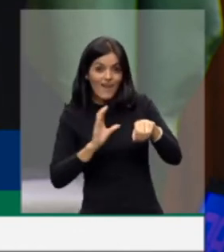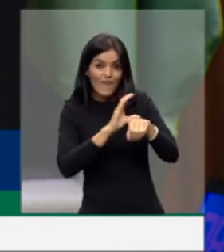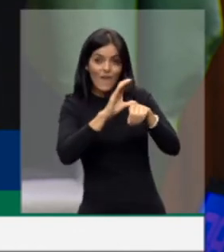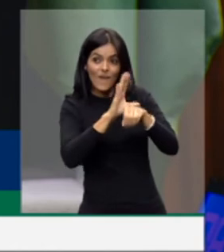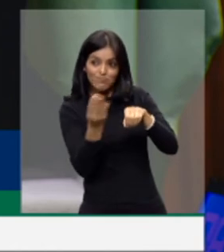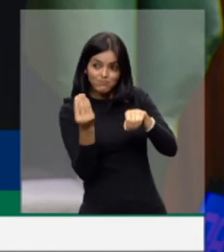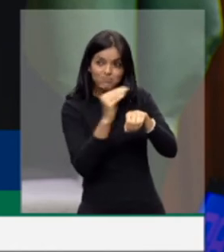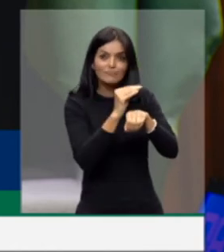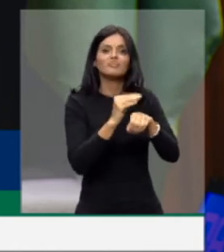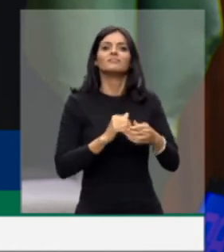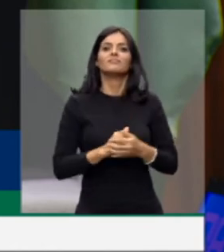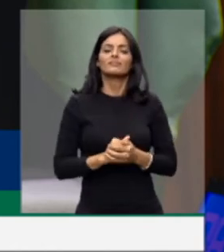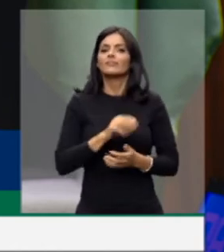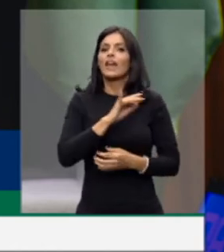O. CONSEGUIMOS COLOCAR NA